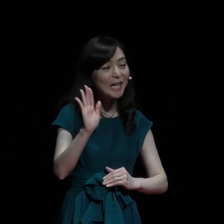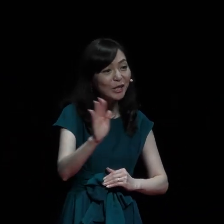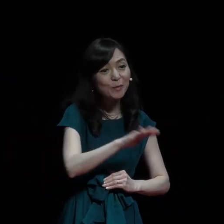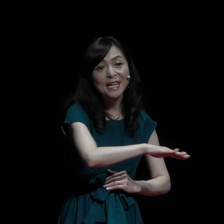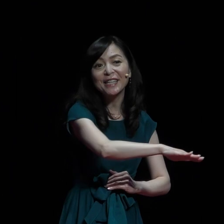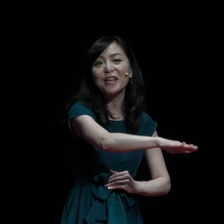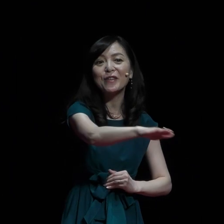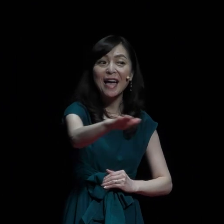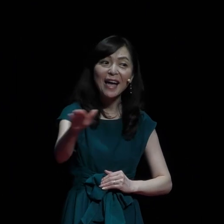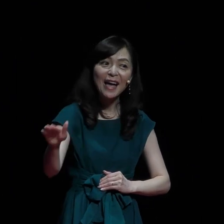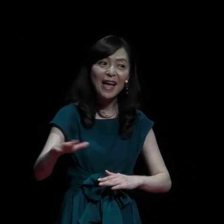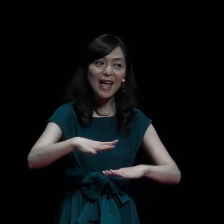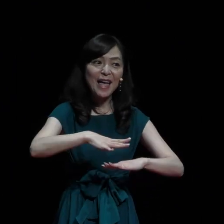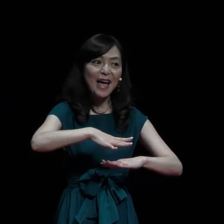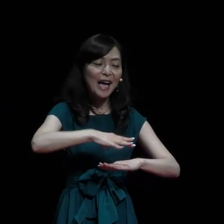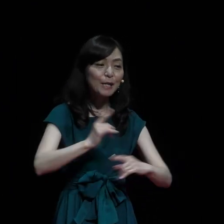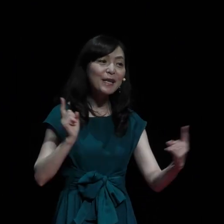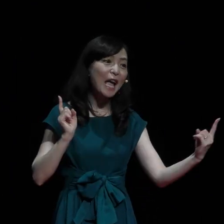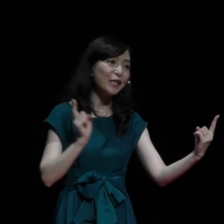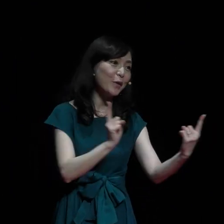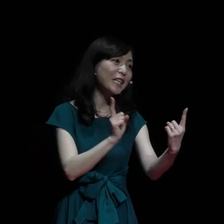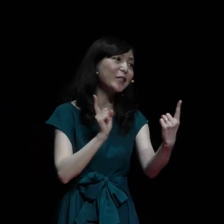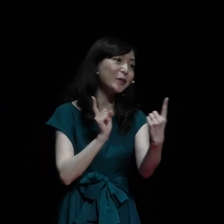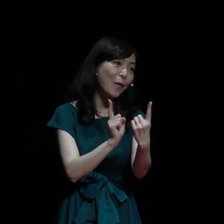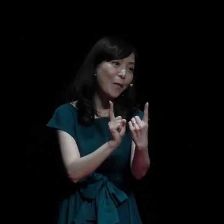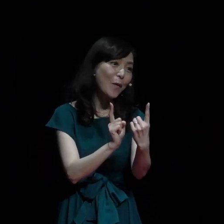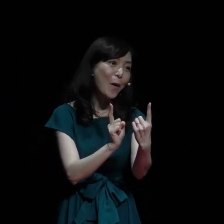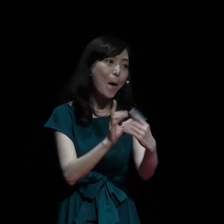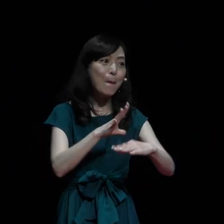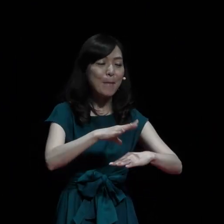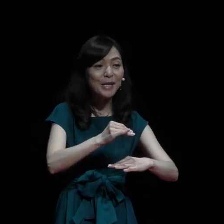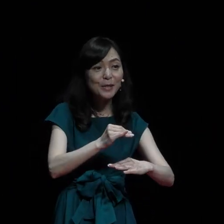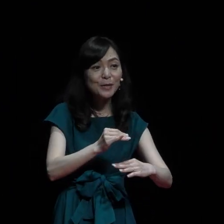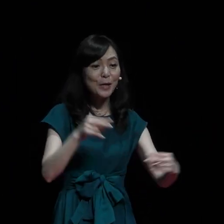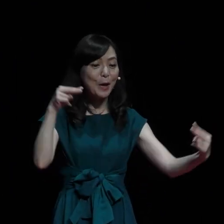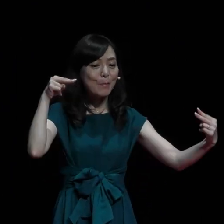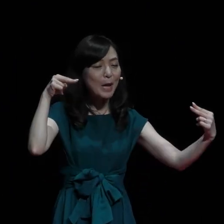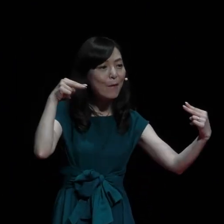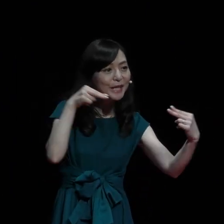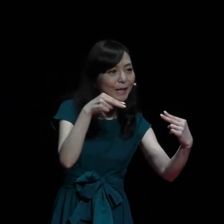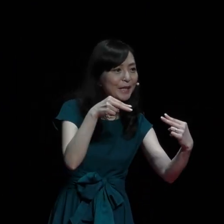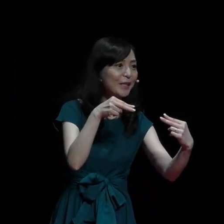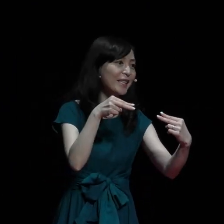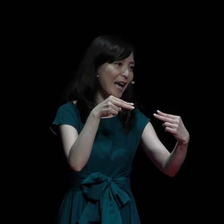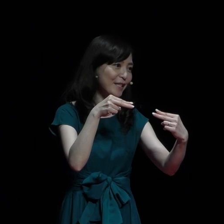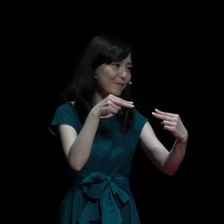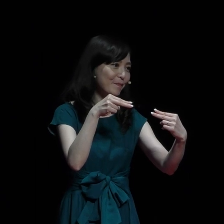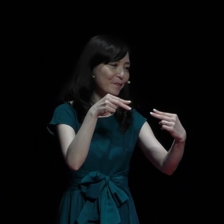Después de esto prueben de primero verse a los ojos con las personas que vean por primera vez.